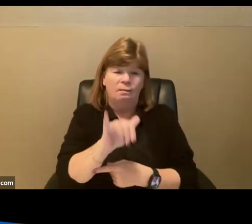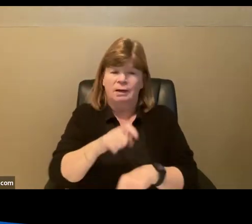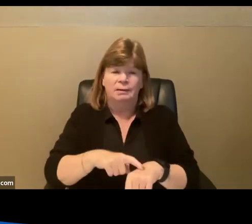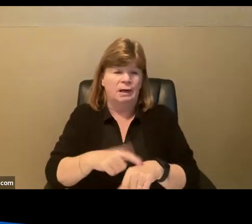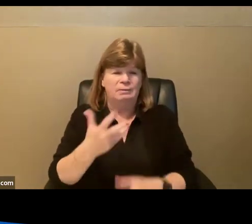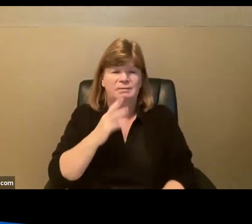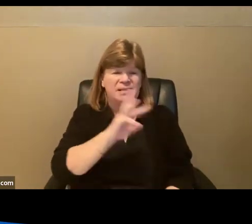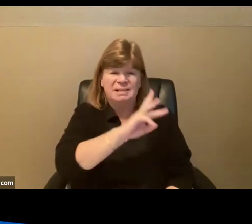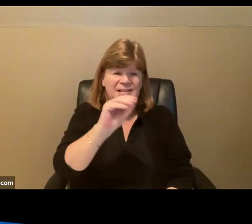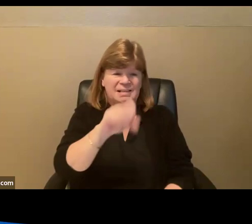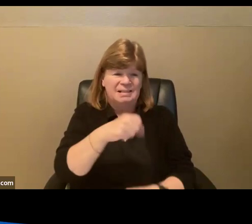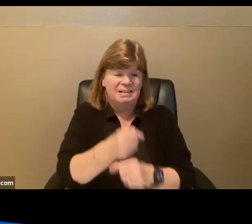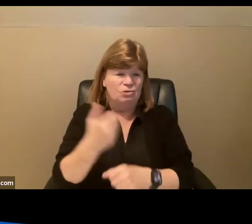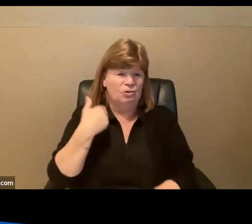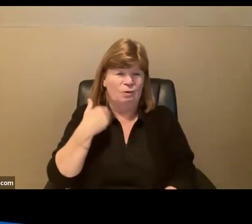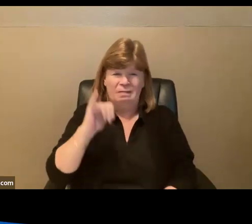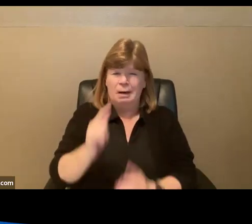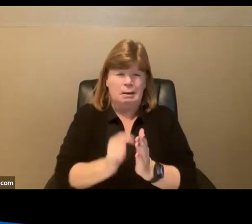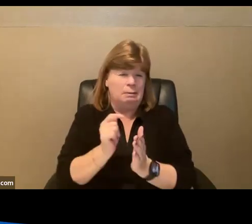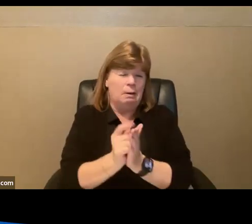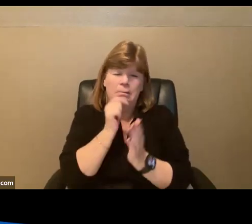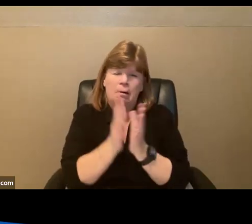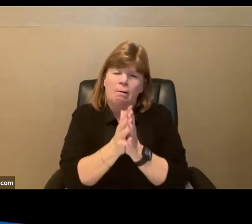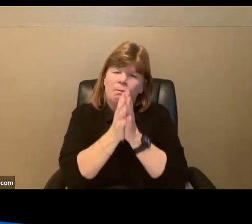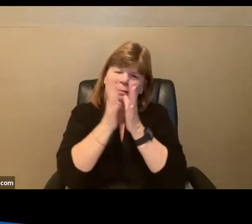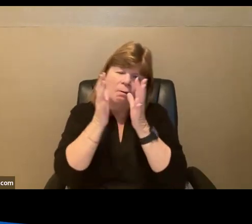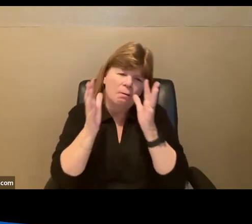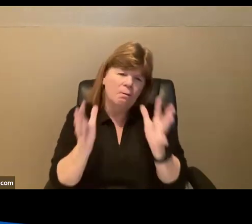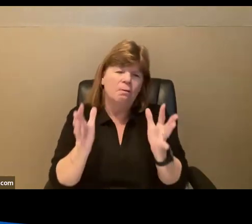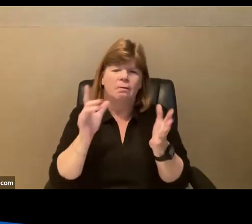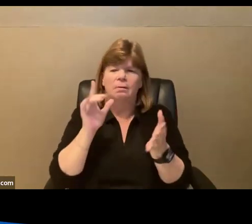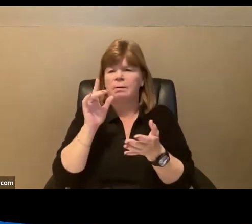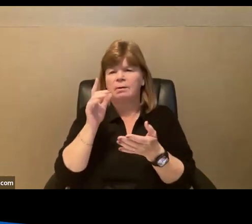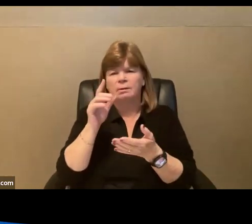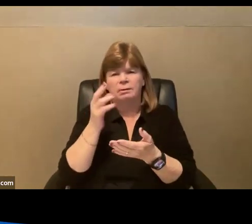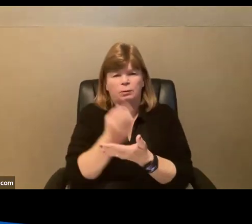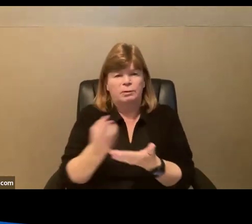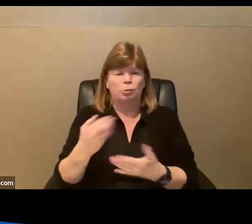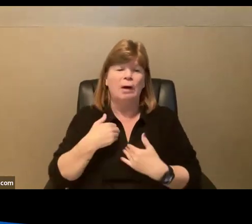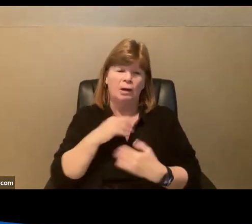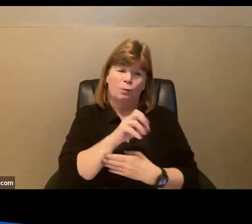años?, no había una gran cantidad de recursos. Tenías tu rehabilitación y te quedabas en rehabilitación mucho tiempo.